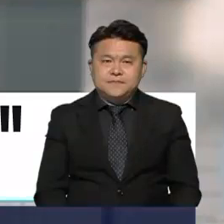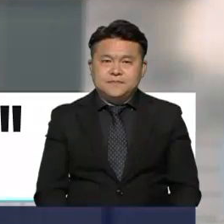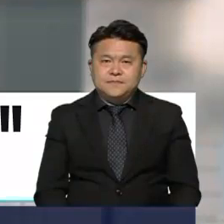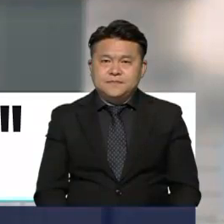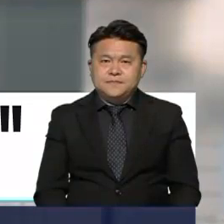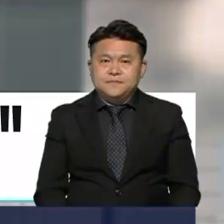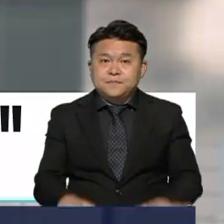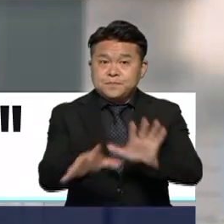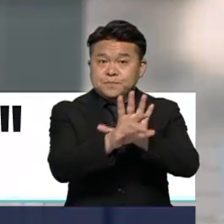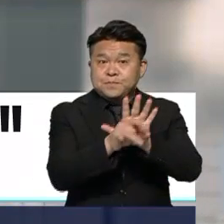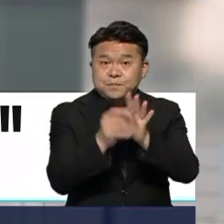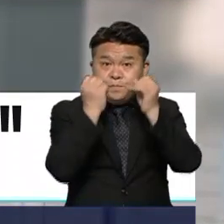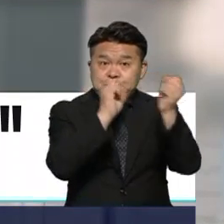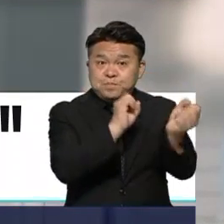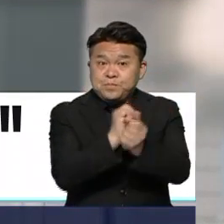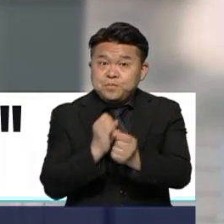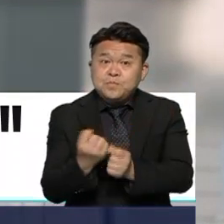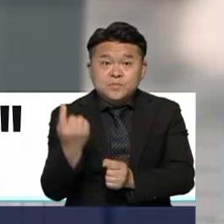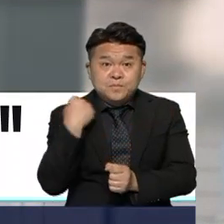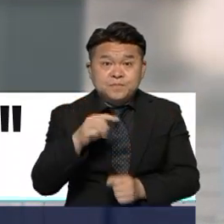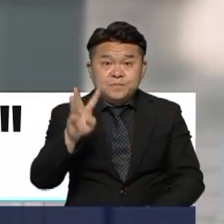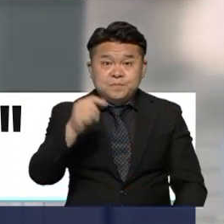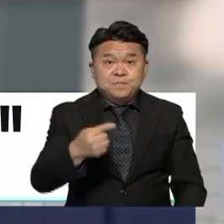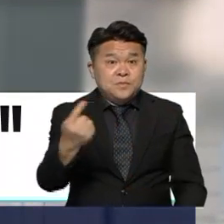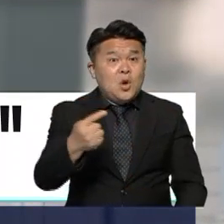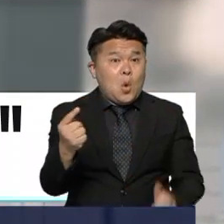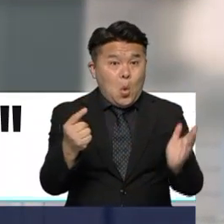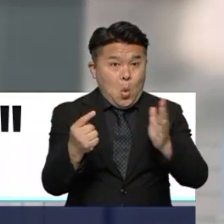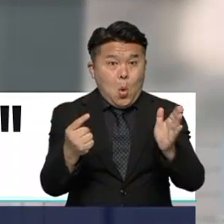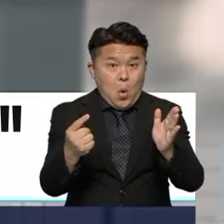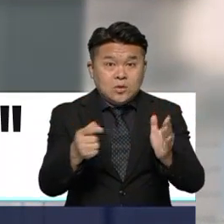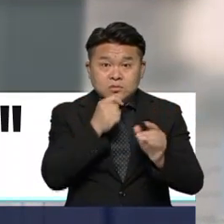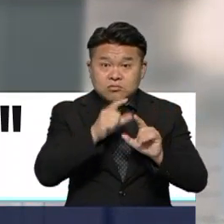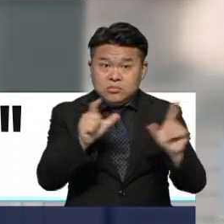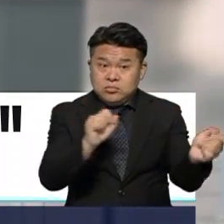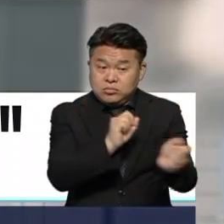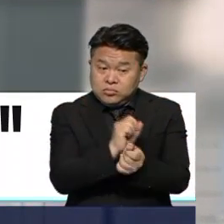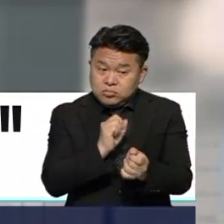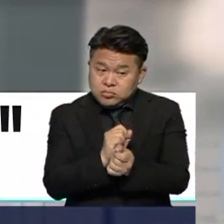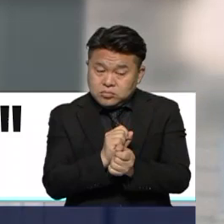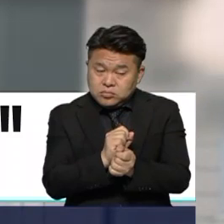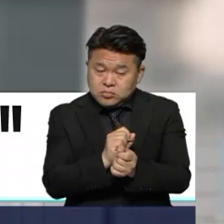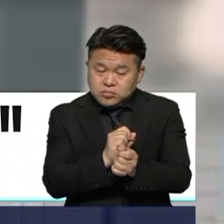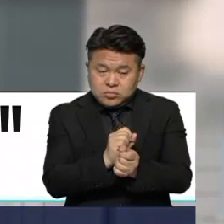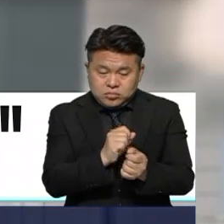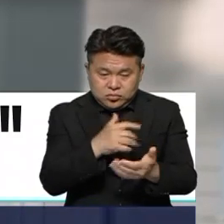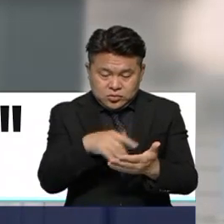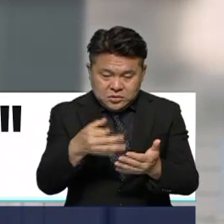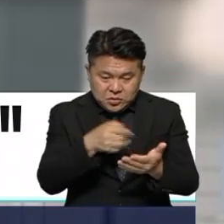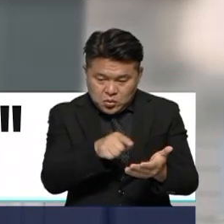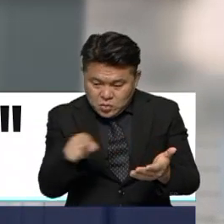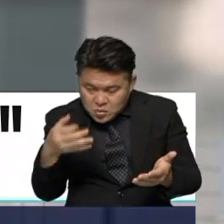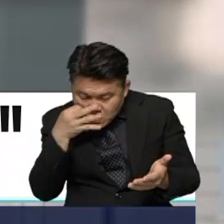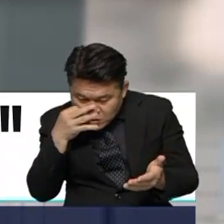(앵커) 코로나19 신규 확진자는 어제 3만 1천여 명 발생했습니다. 수요일 확진자 기준으로는 15주 만에 가장 적은 규모입니다.